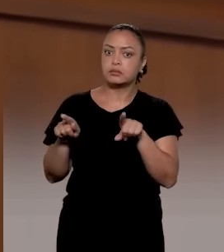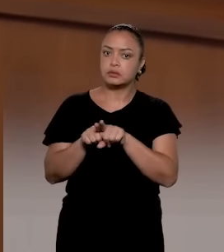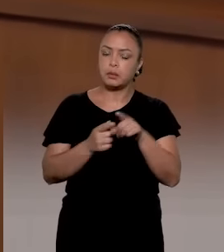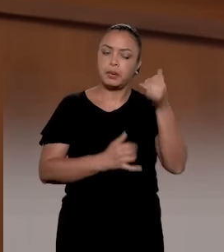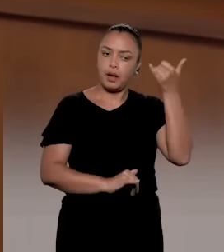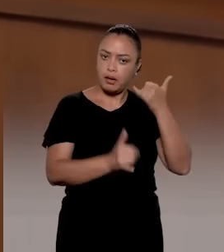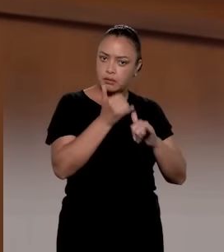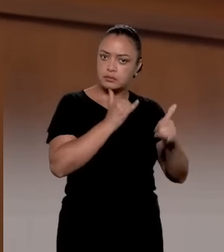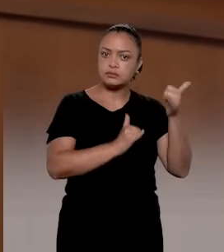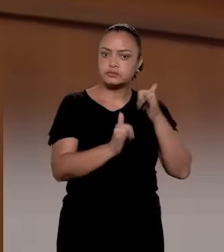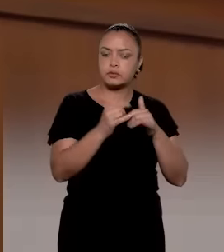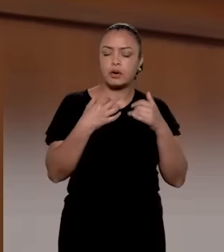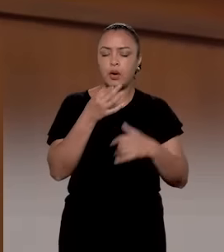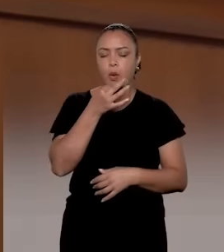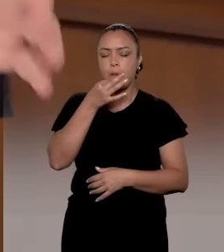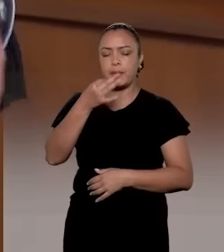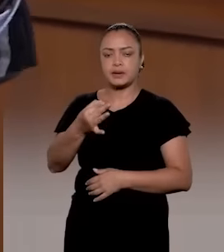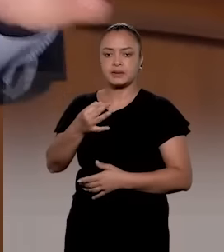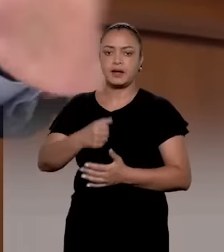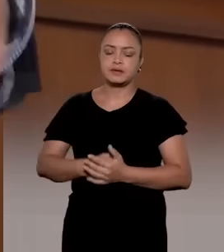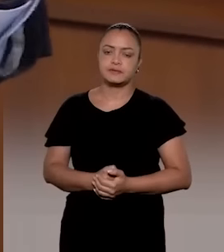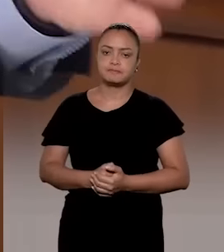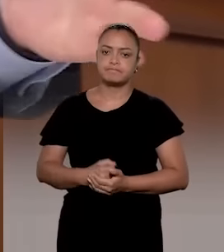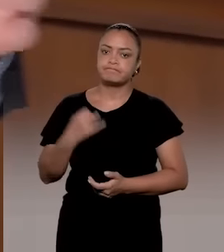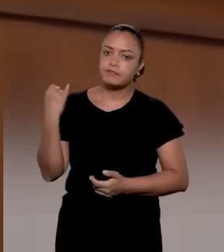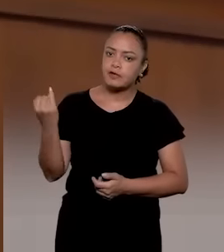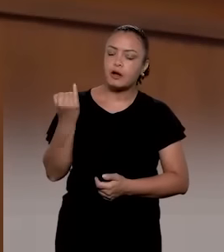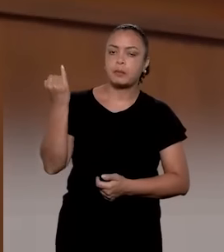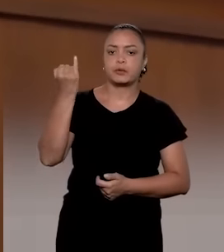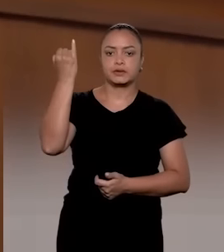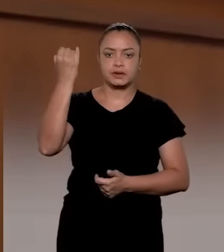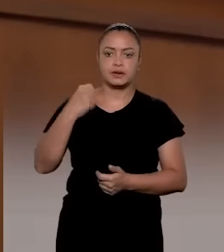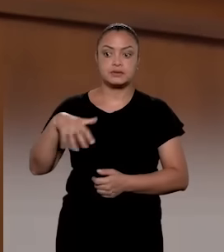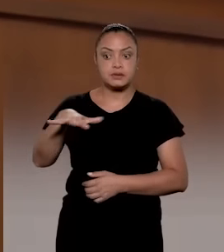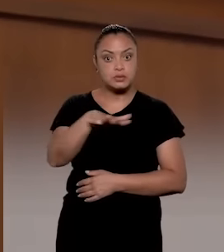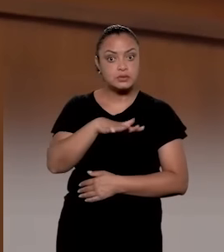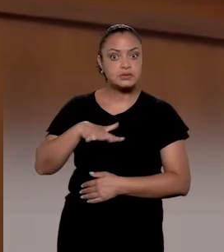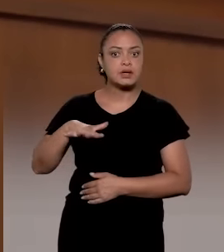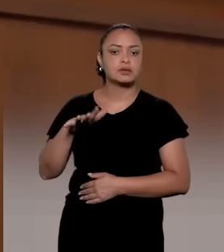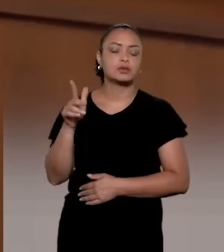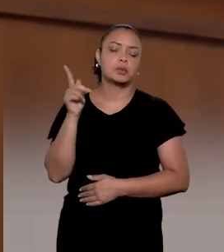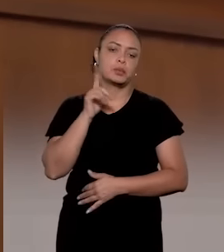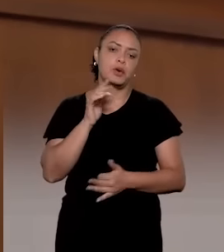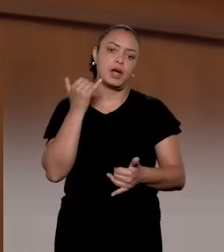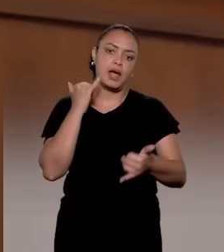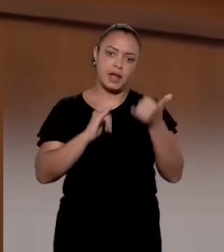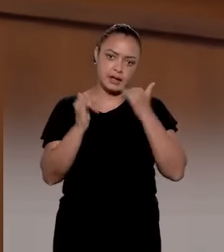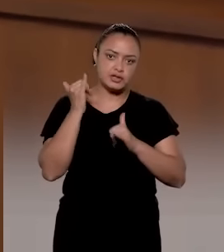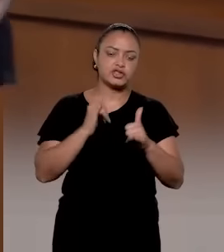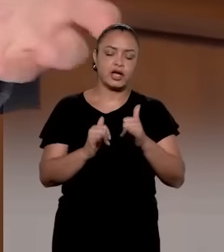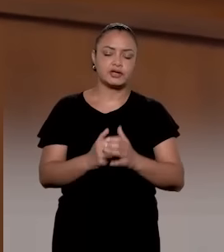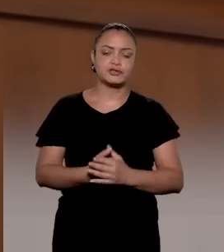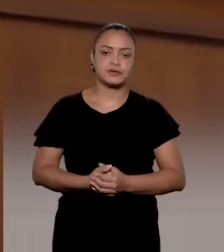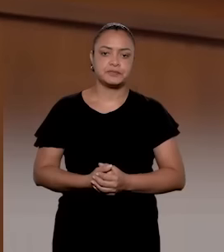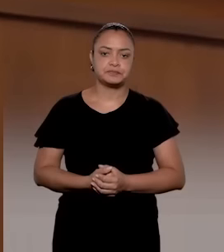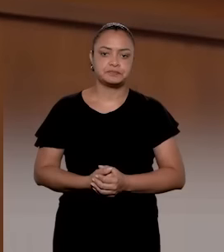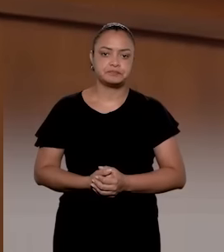energética brasileira, enfim, os biocombustíveis. Eu queria que o senhor comentasse um pouquinho da importância também do nosso setor para a matriz energética.